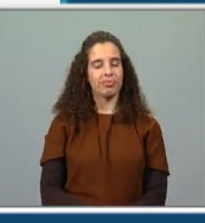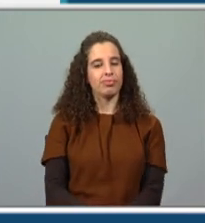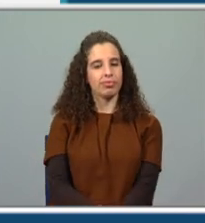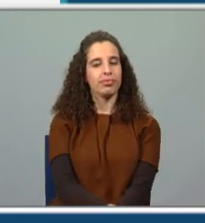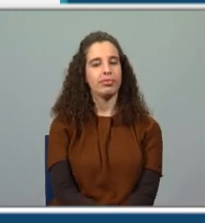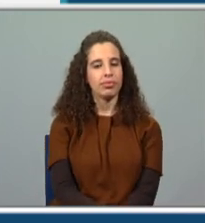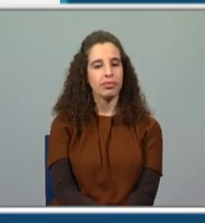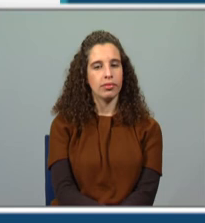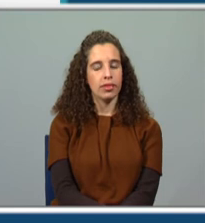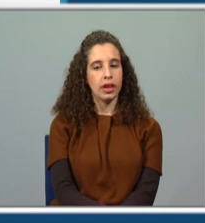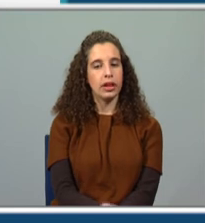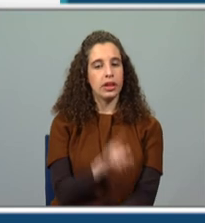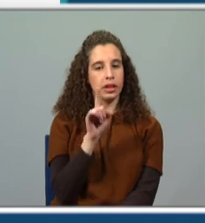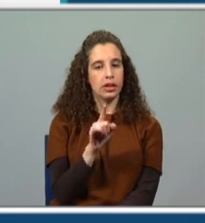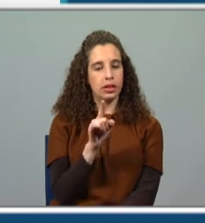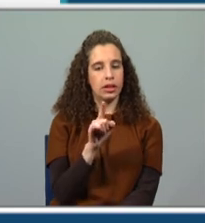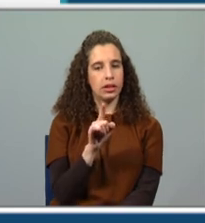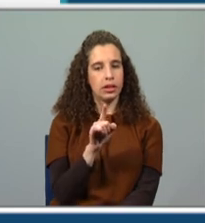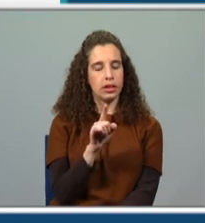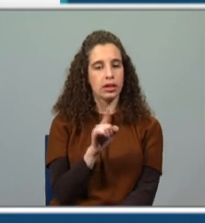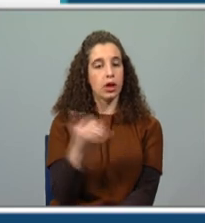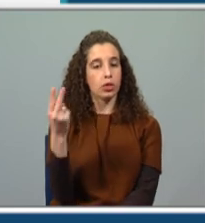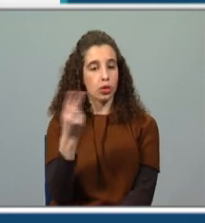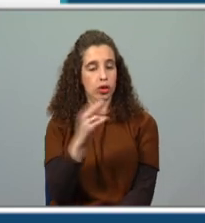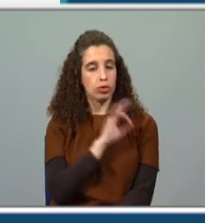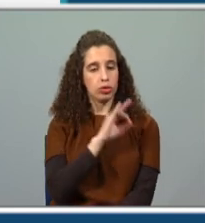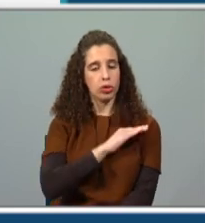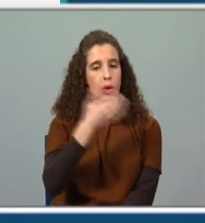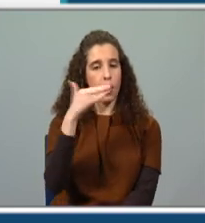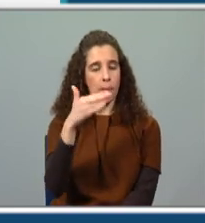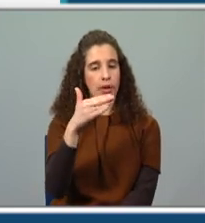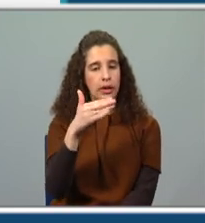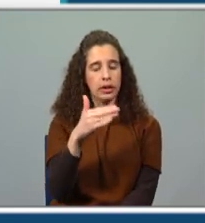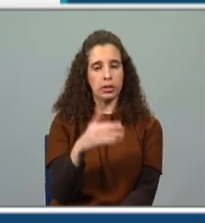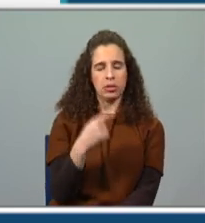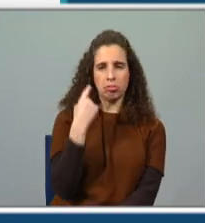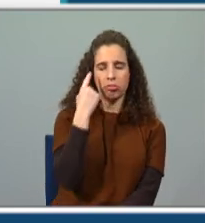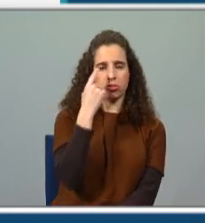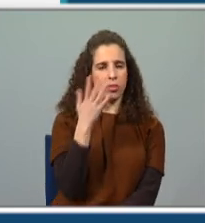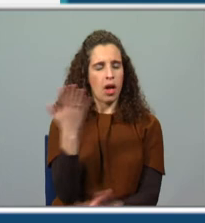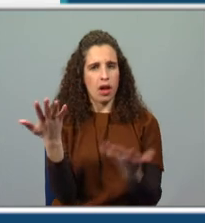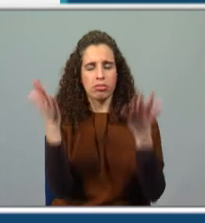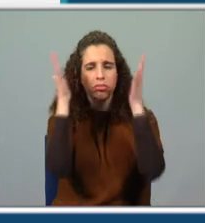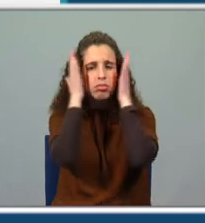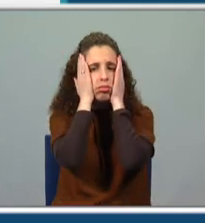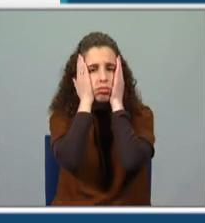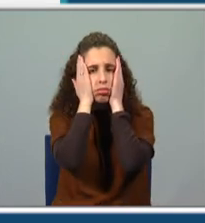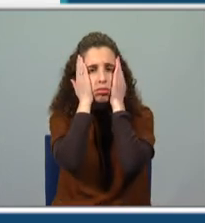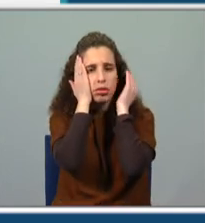uma temos aqui dois senhores o primeiro tem assim as suas mãozitas na cara 我們這裡有兩位先生第一個你像這樣把手放在臉上